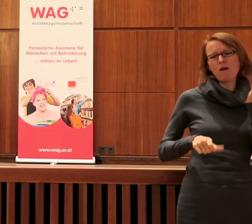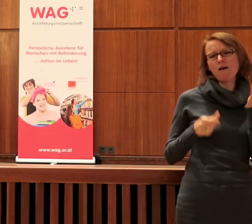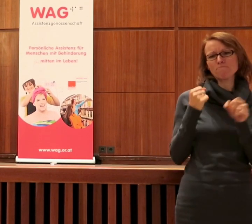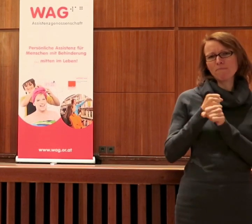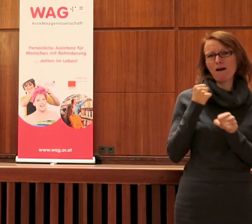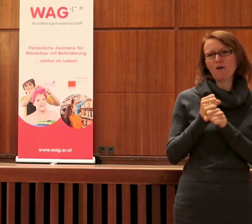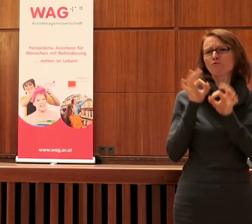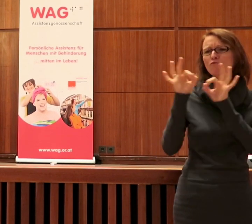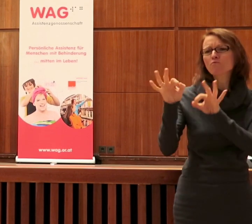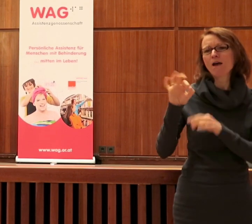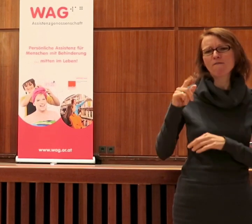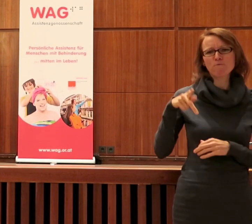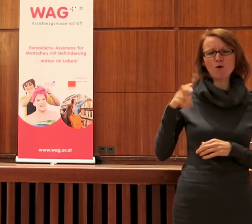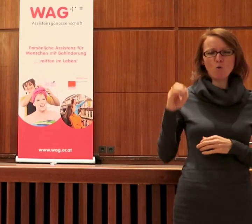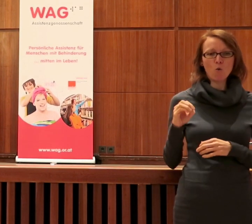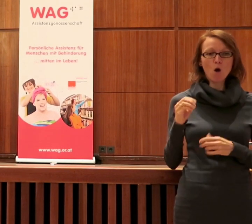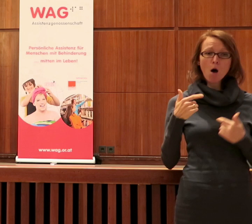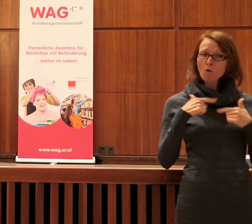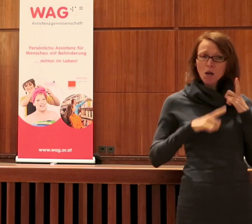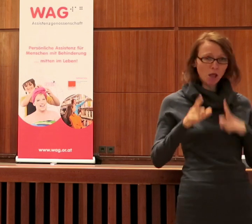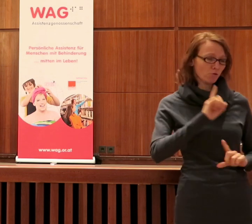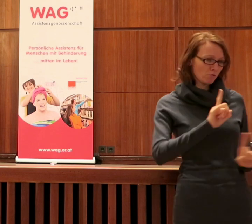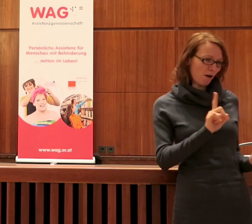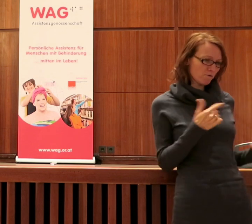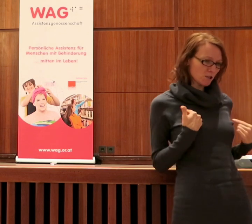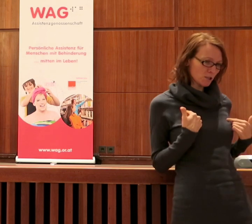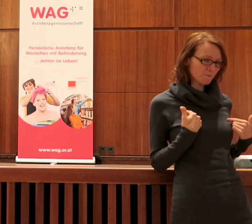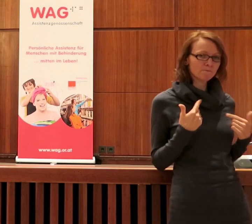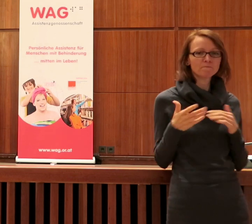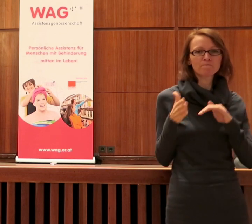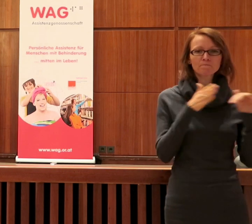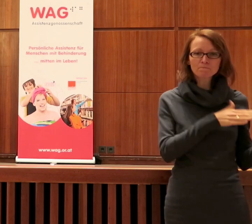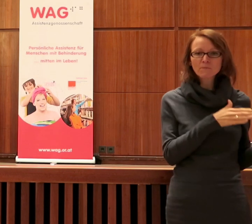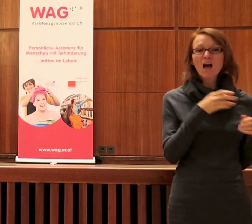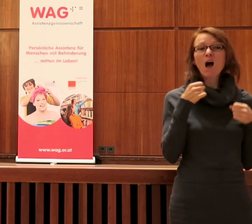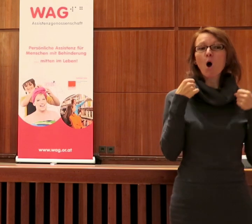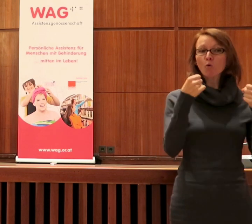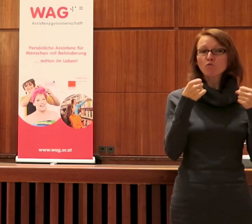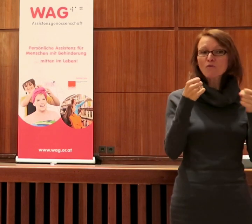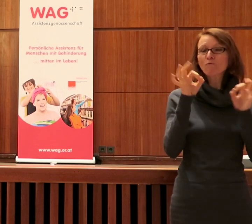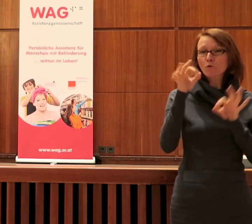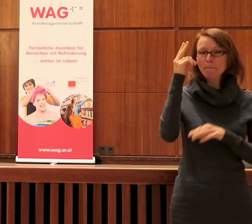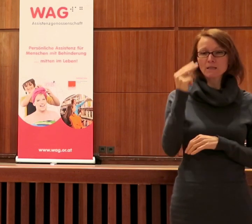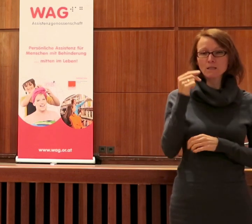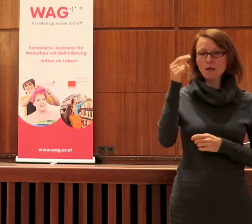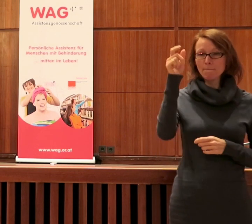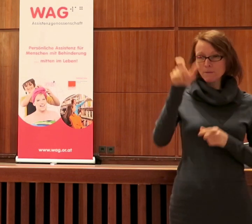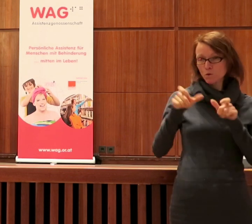Also ich persönlich glaube, dass das mit Autofahren und Blinde nicht mehr so weit weg ist. Wenn ich mir meinen Arbeitskollegen anhöre.